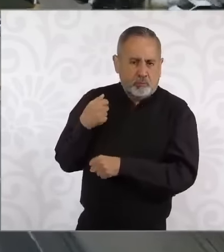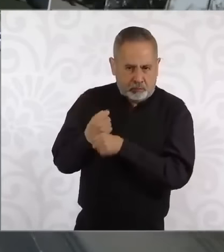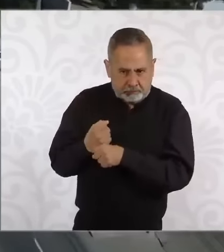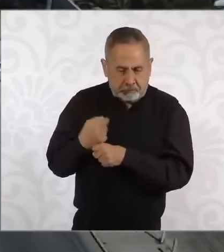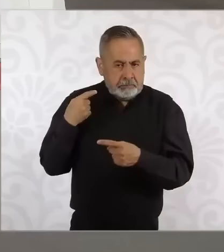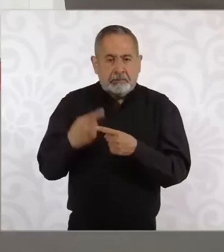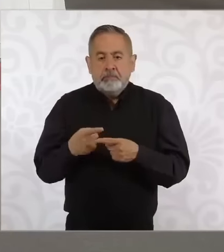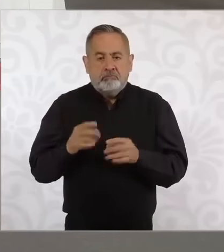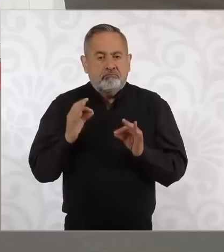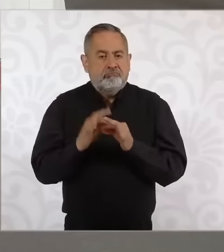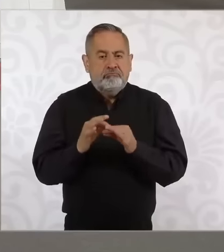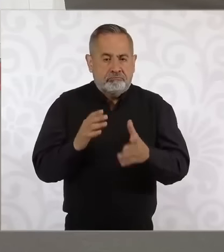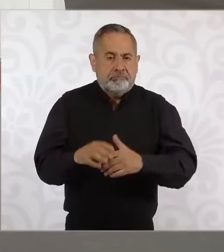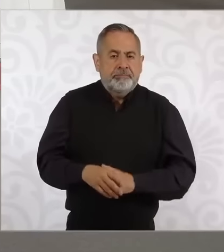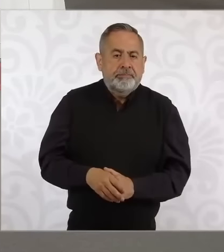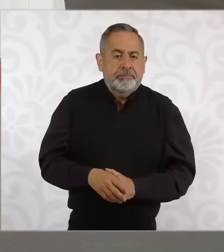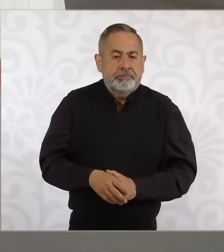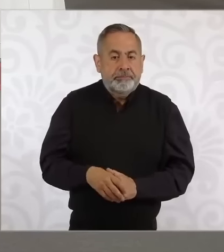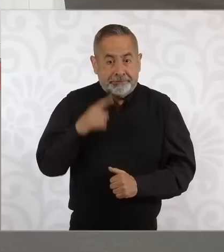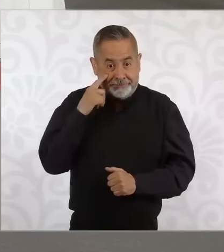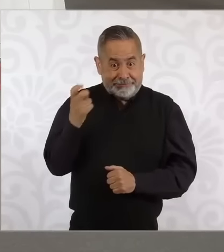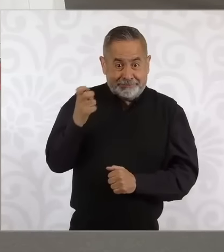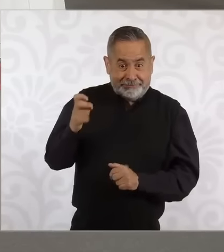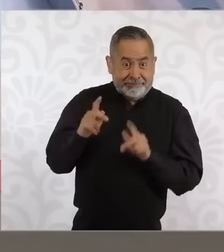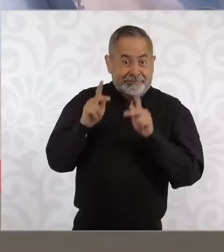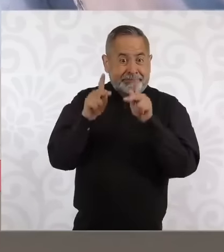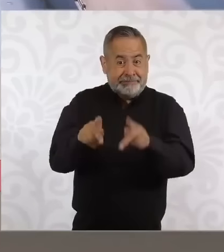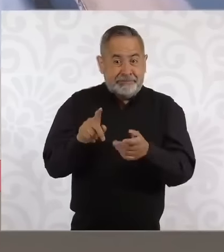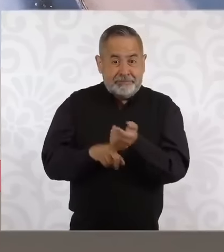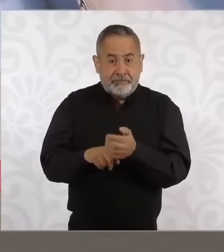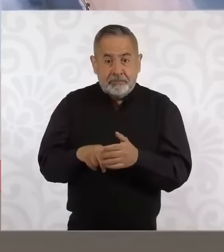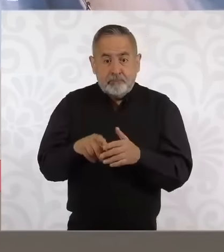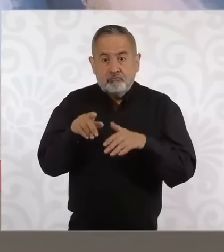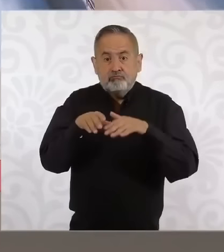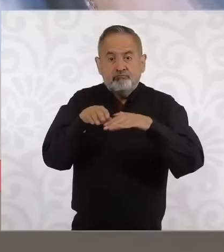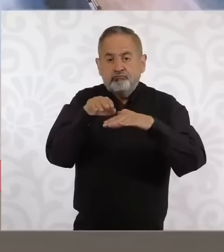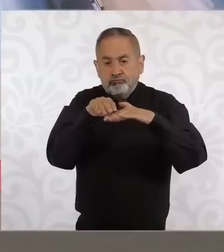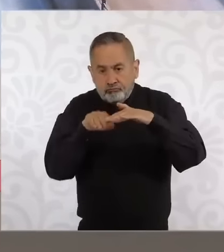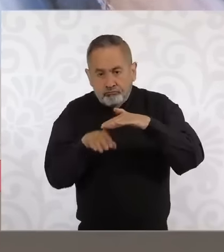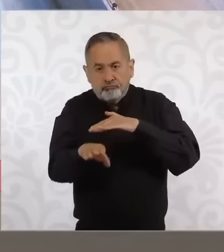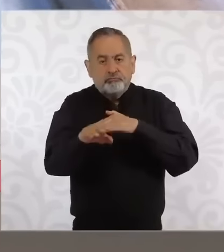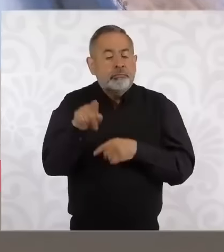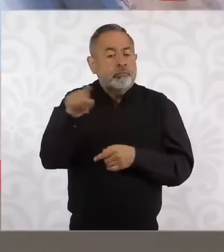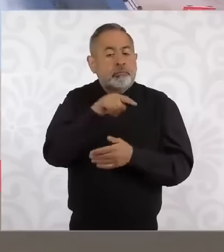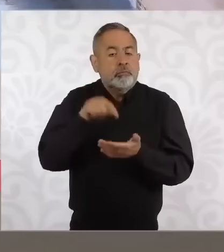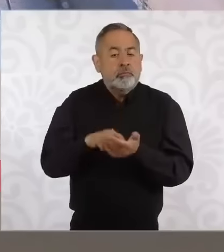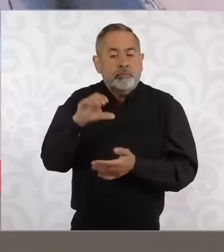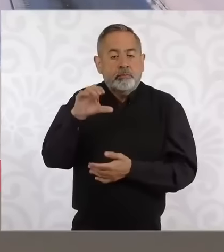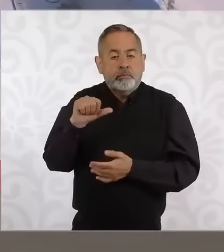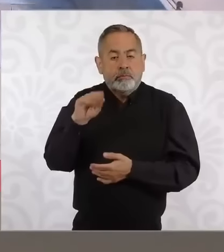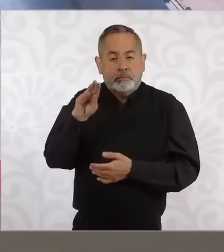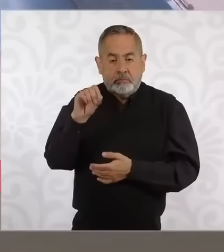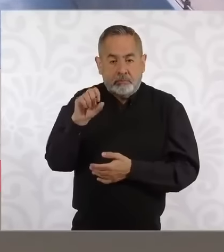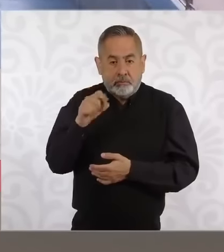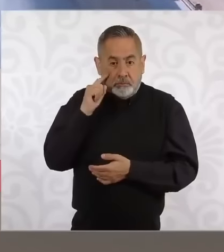La siguiente. Eh, este puente también es el paso a desnivel en Los Cabos. Como ven, ya tiene losas.